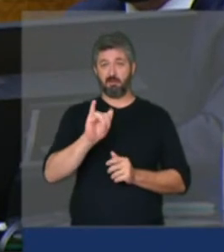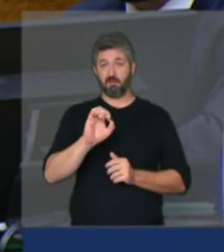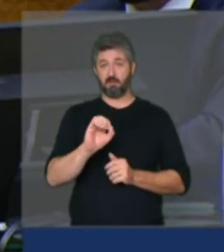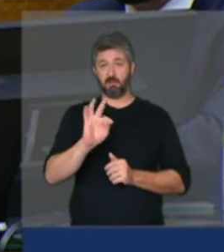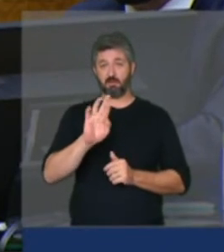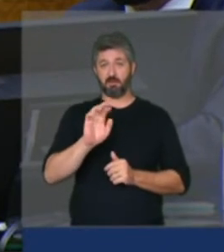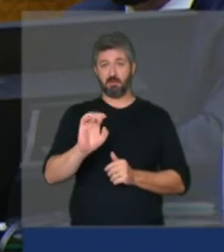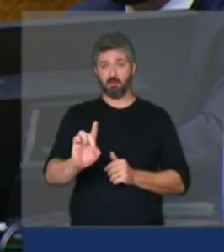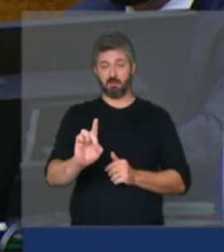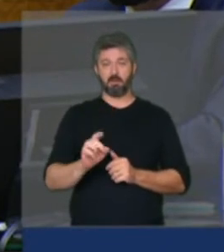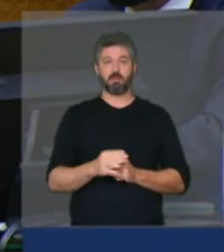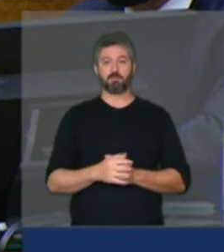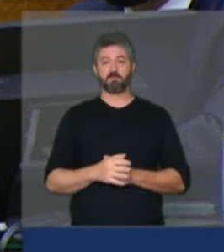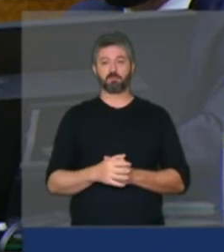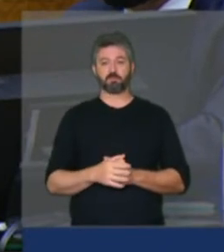NÓS VAMOS AO CEARÁCOM O